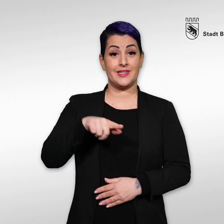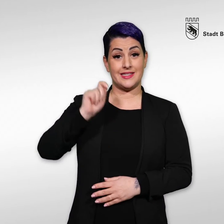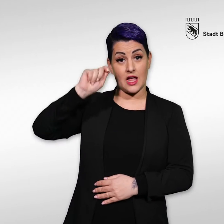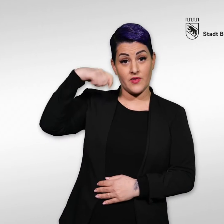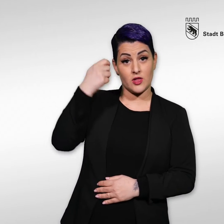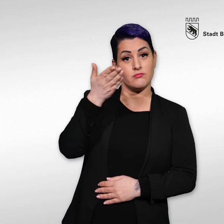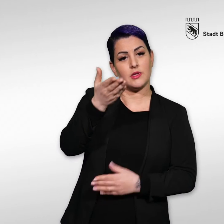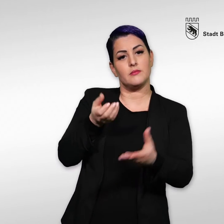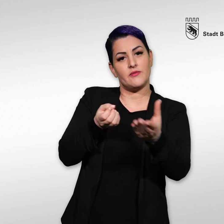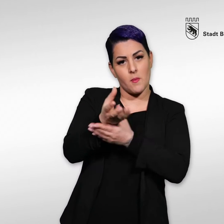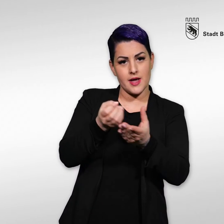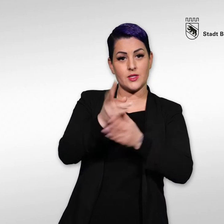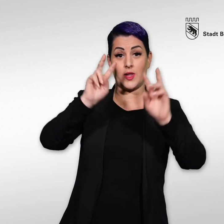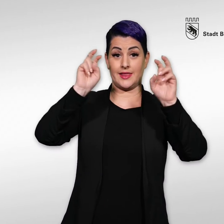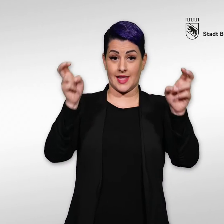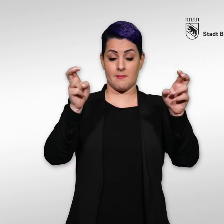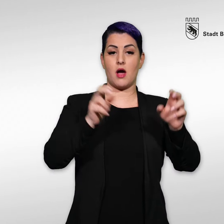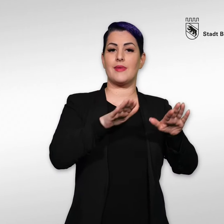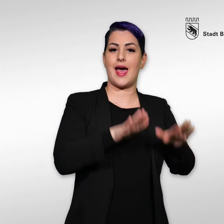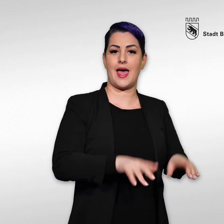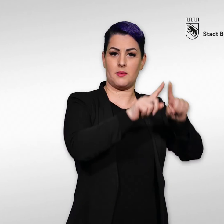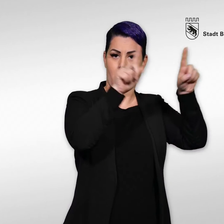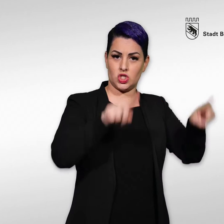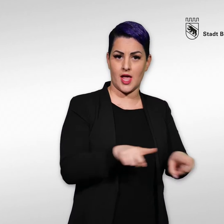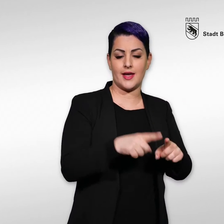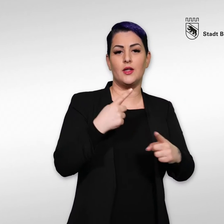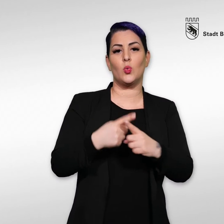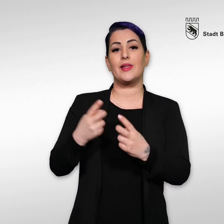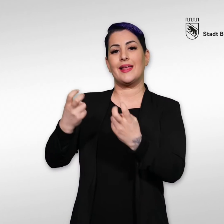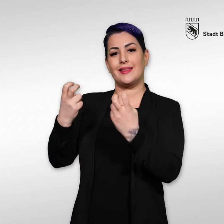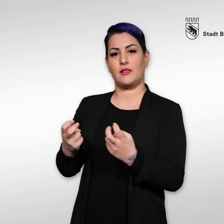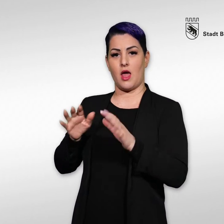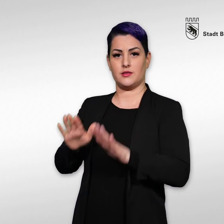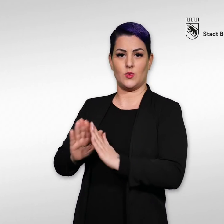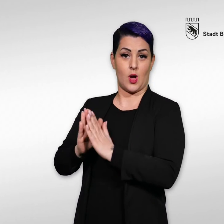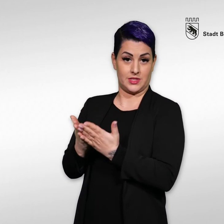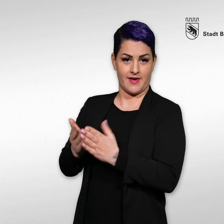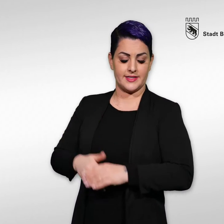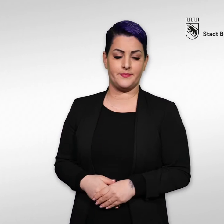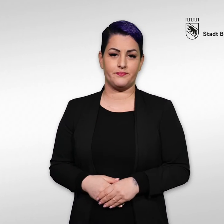In diesem Video erhalten Sie Informationen zum Heimatschein und dem Niederlassungs-ausweis.